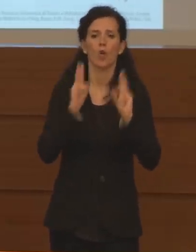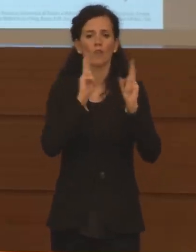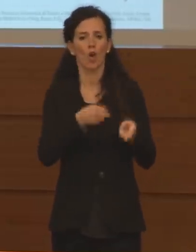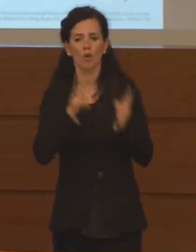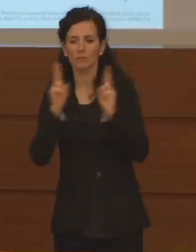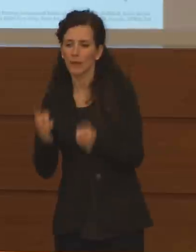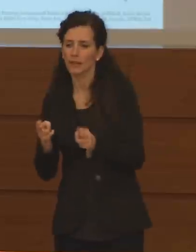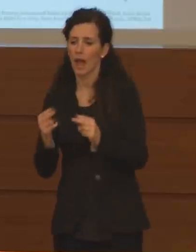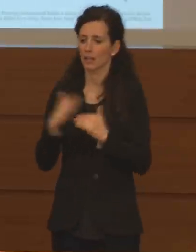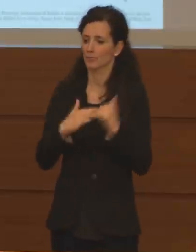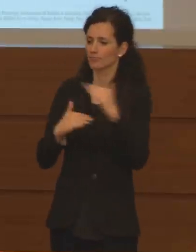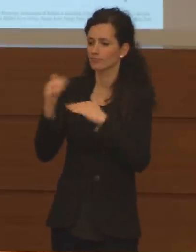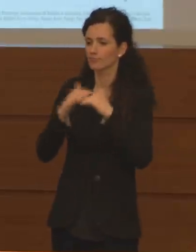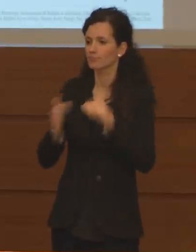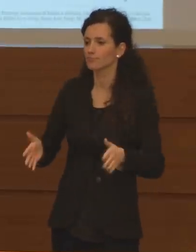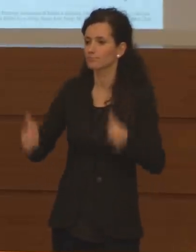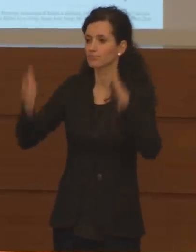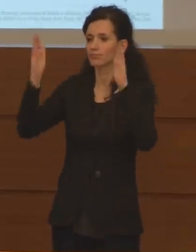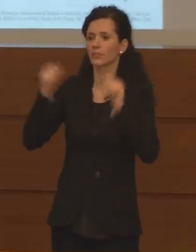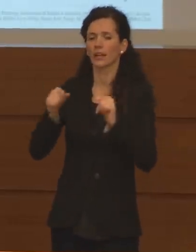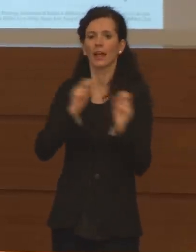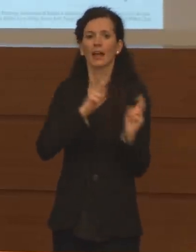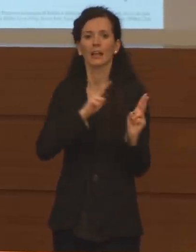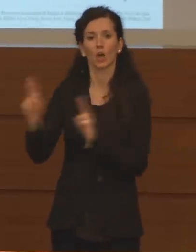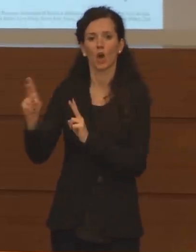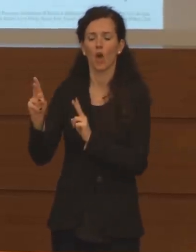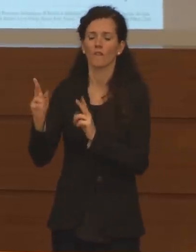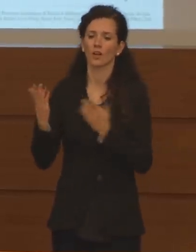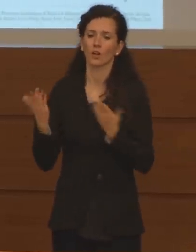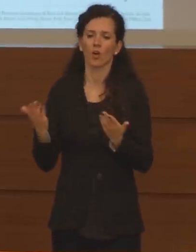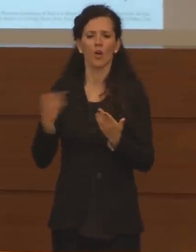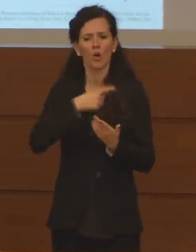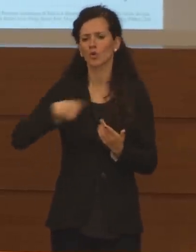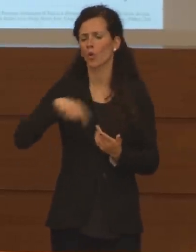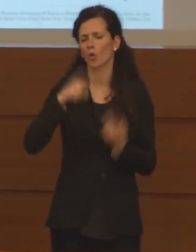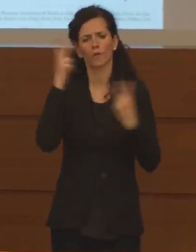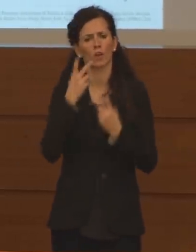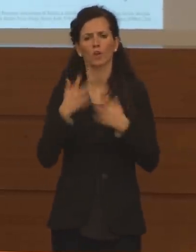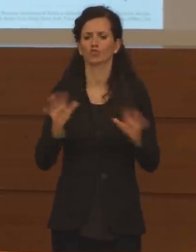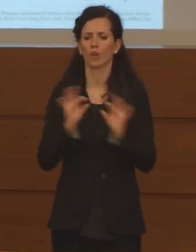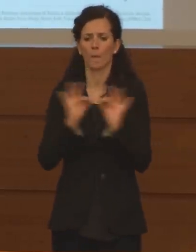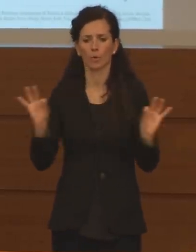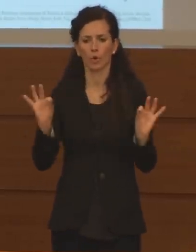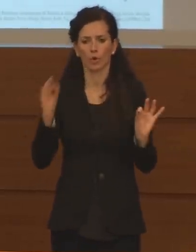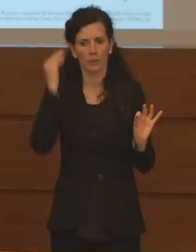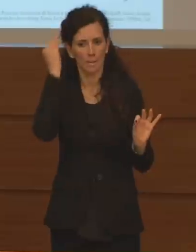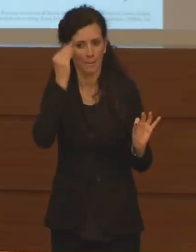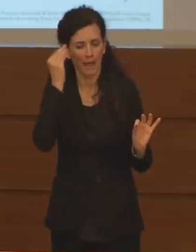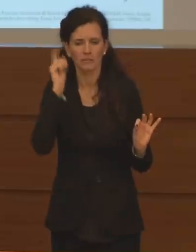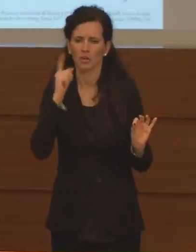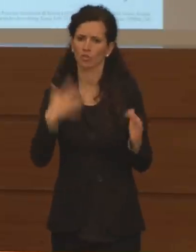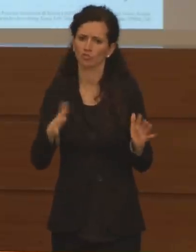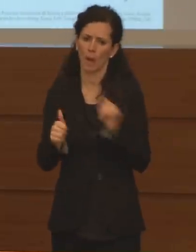strutture di ricovero. Noi lo dobbiamo essere già pronti prima ancora di pensare alle esigenze.